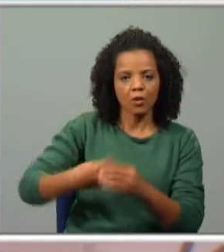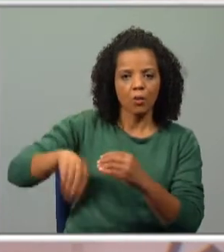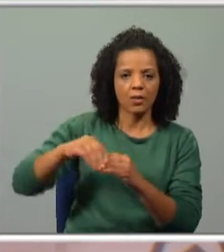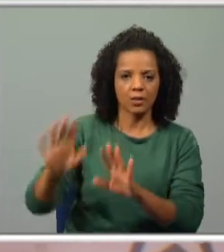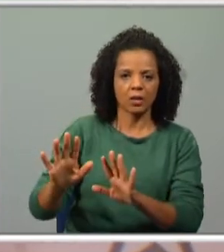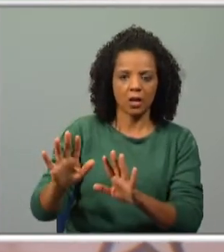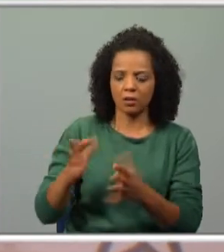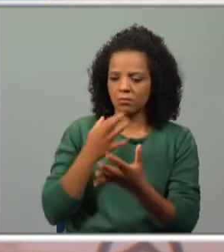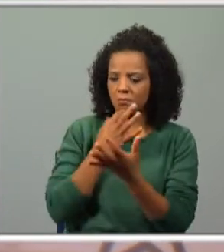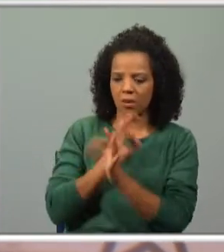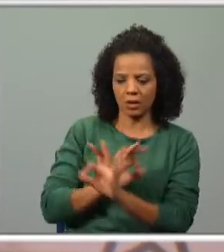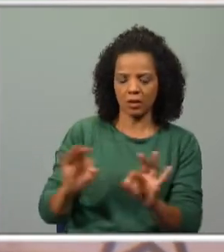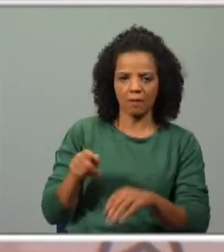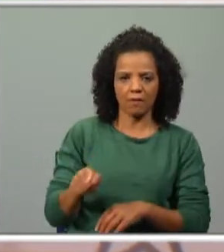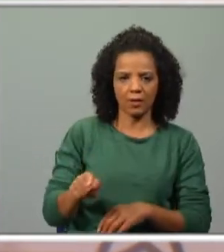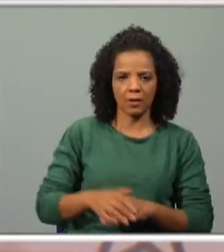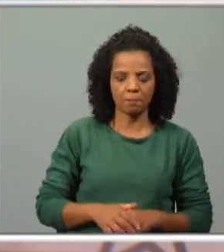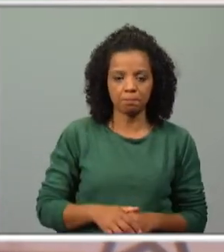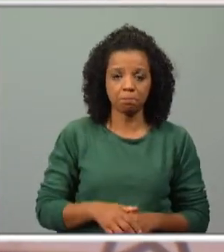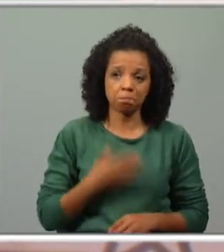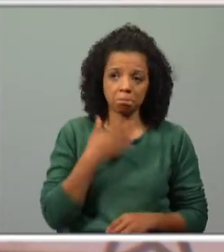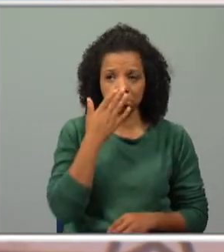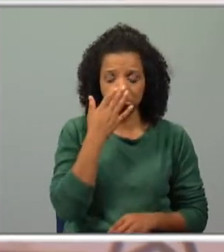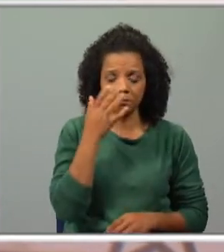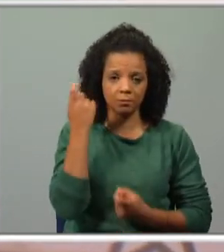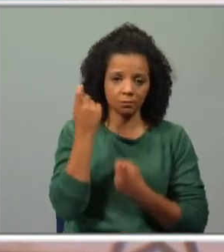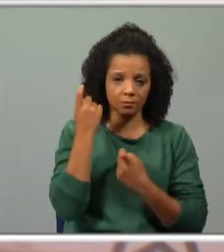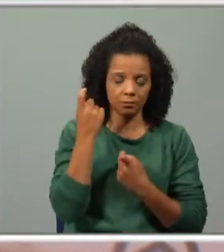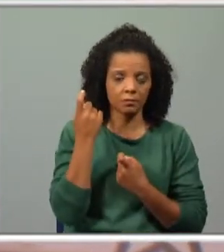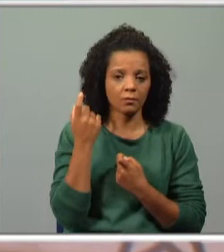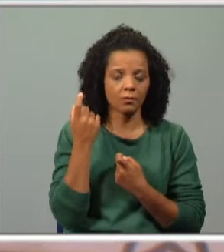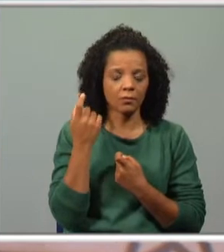magnificamente como se vamos fazendo essa reflexão desde já como se fosse 華麗地好像我們在做從現在開始，這種反思就好像